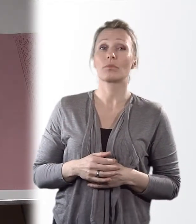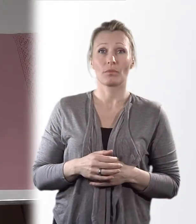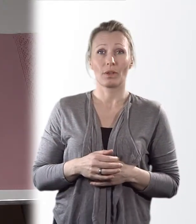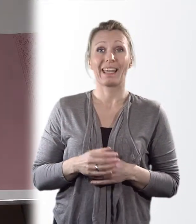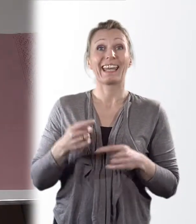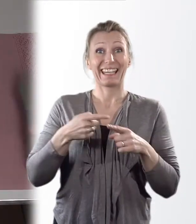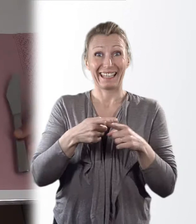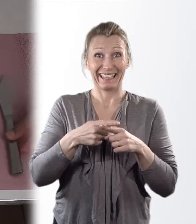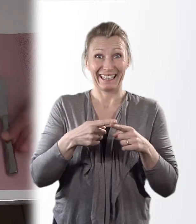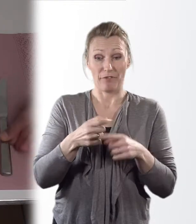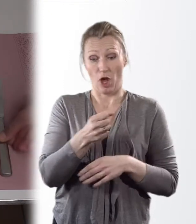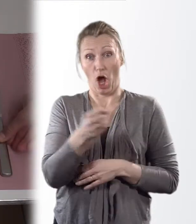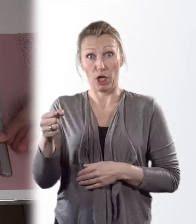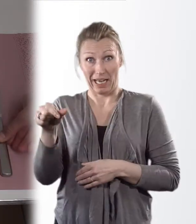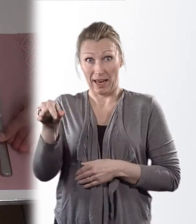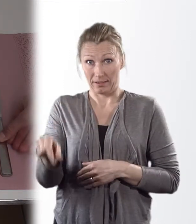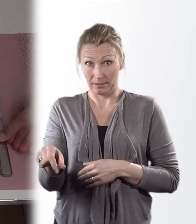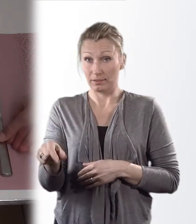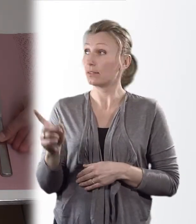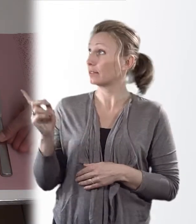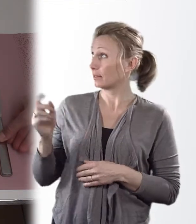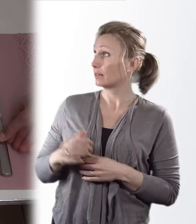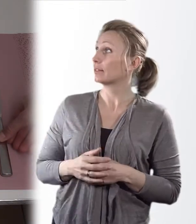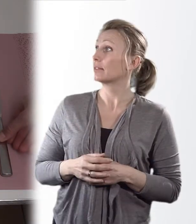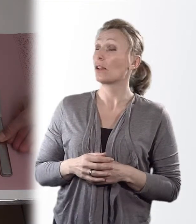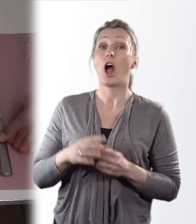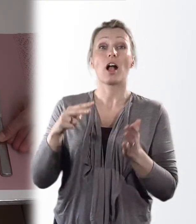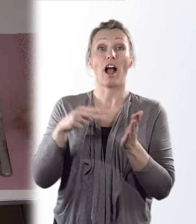Så legger hun kniven til høyre for tallerkenen.